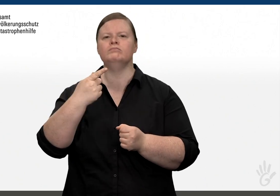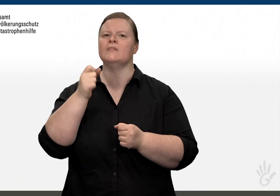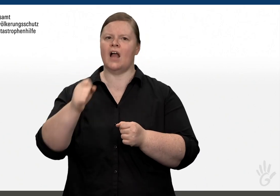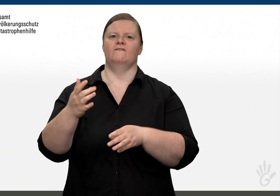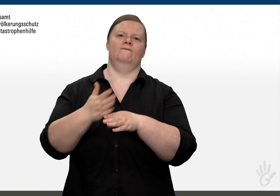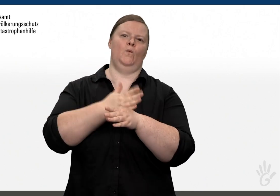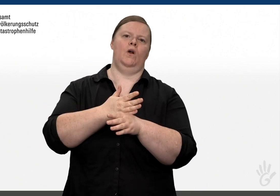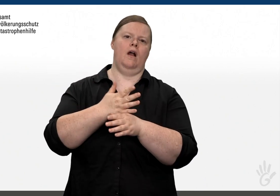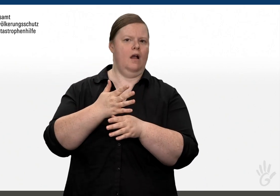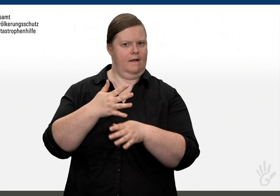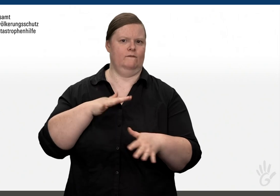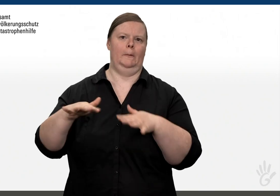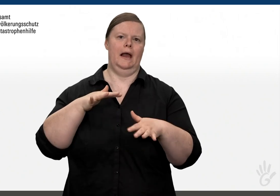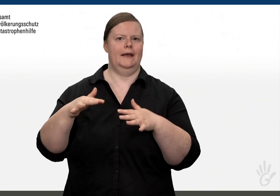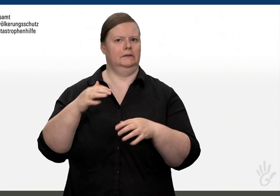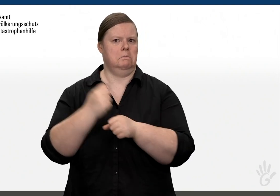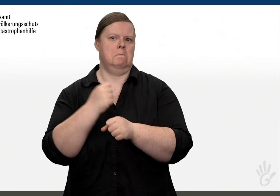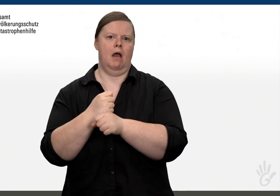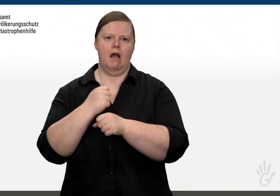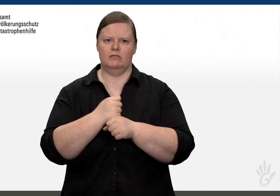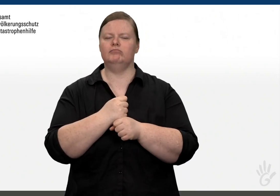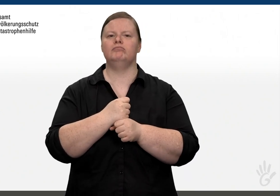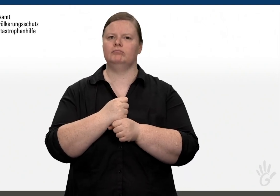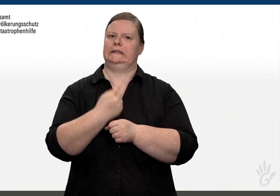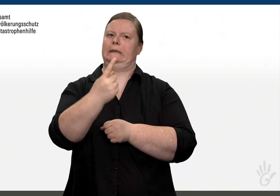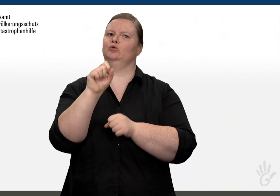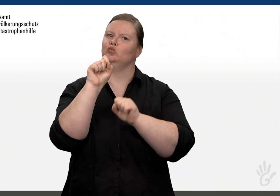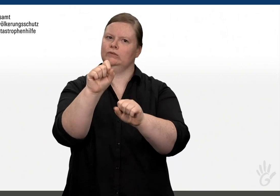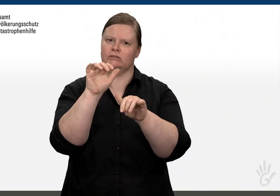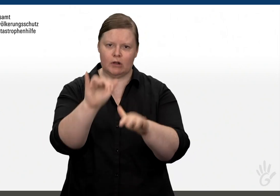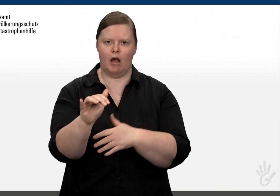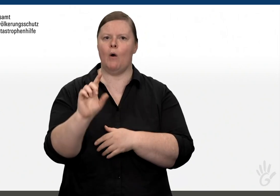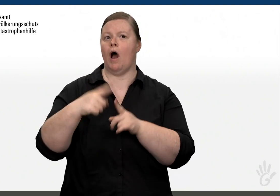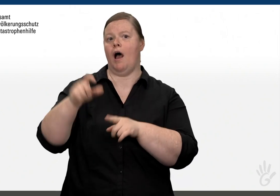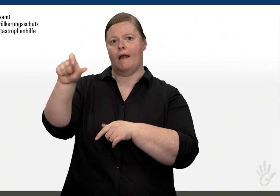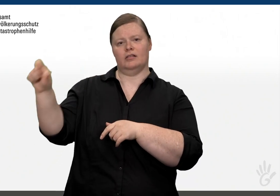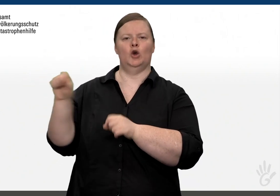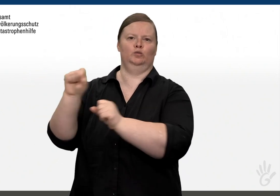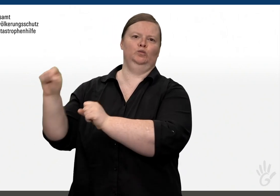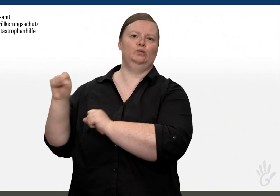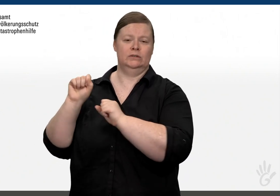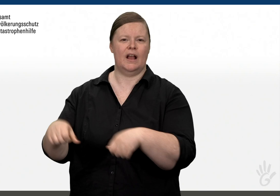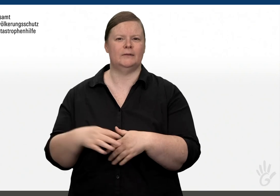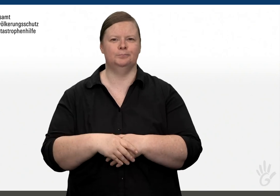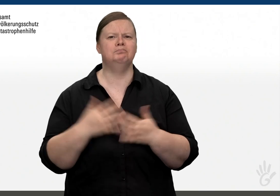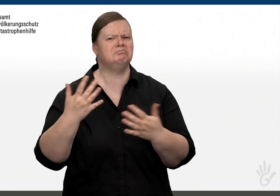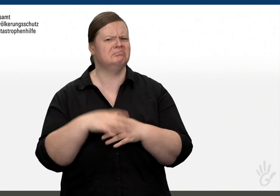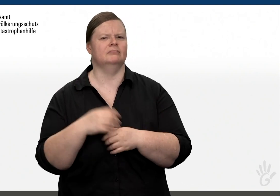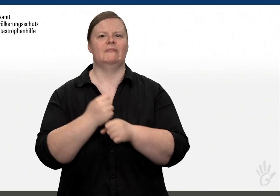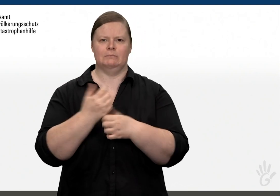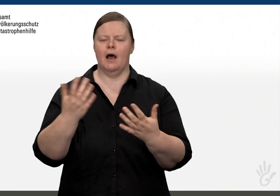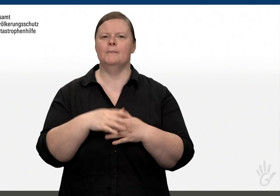können Sie folgendes tun, um sich und andere zu schützen: